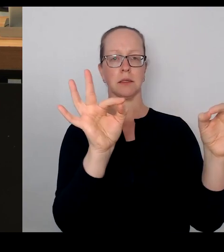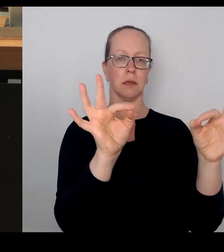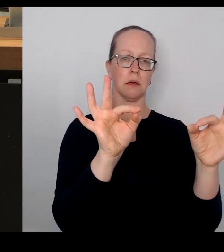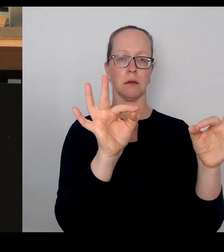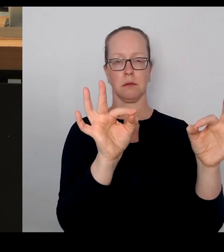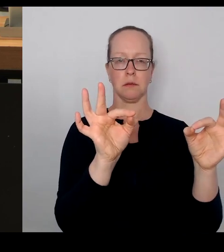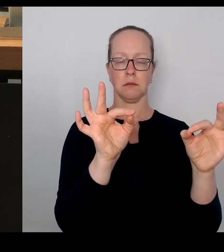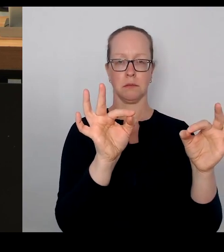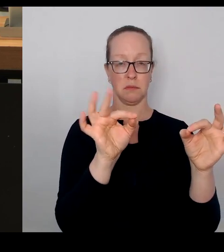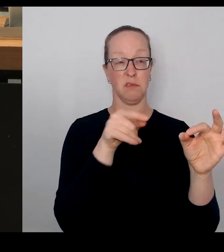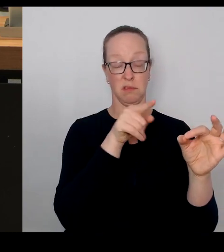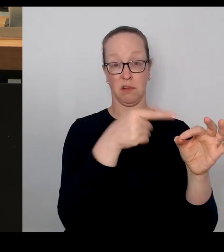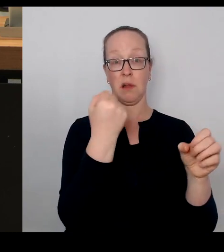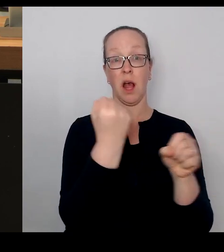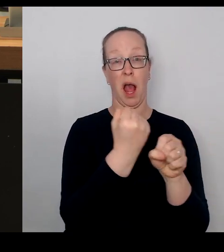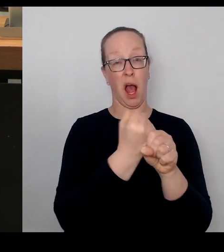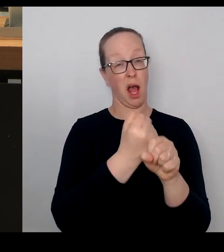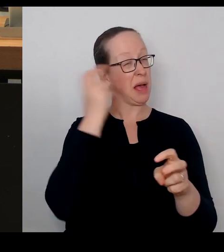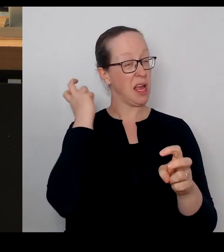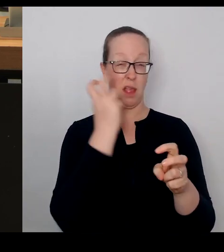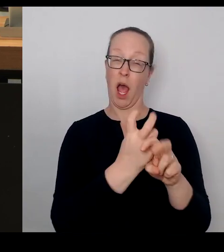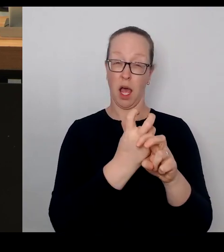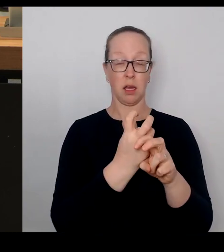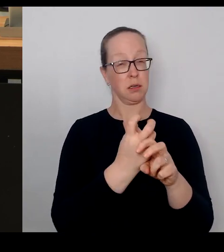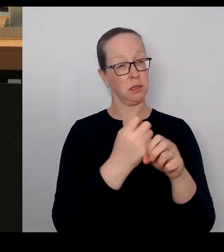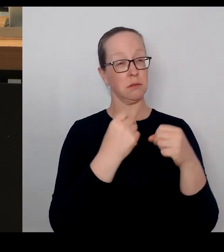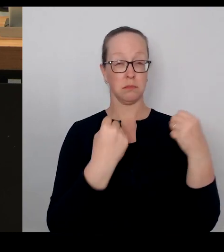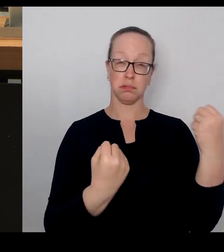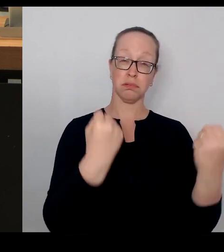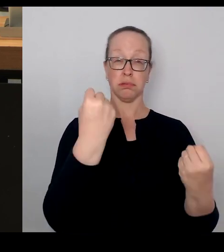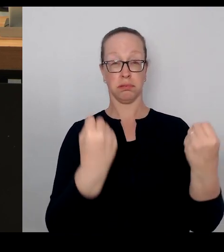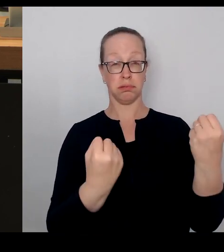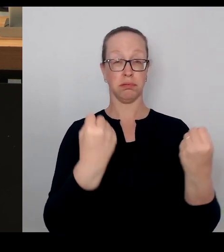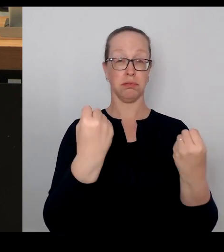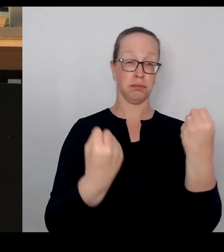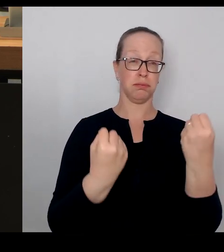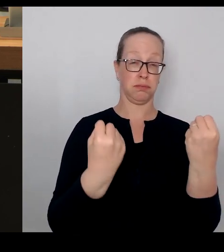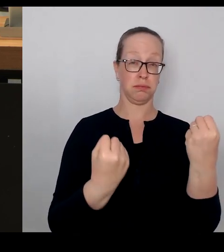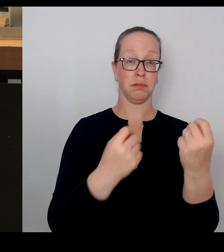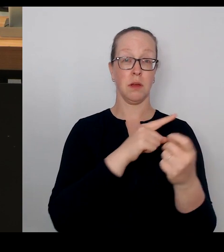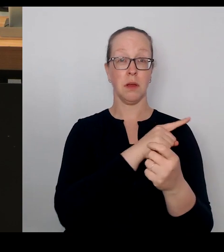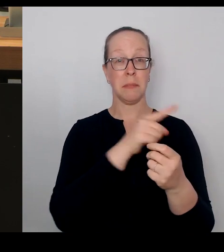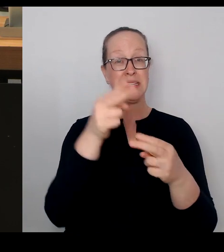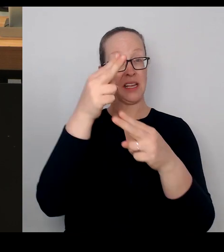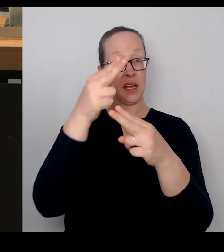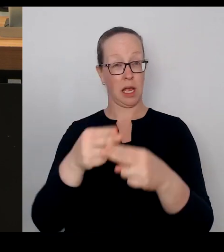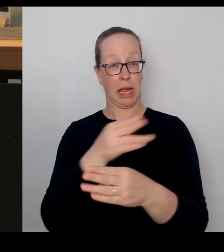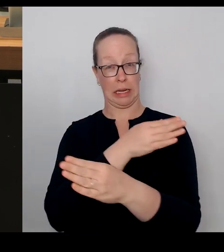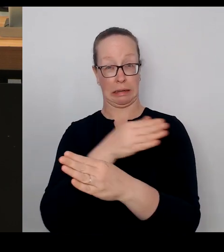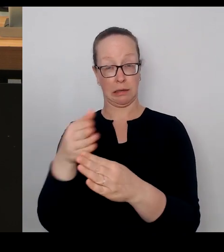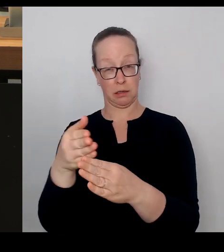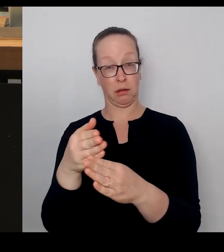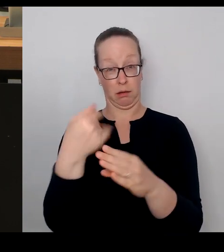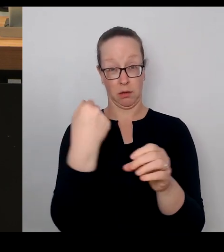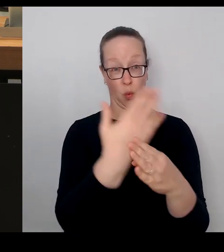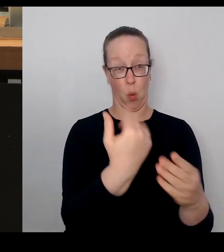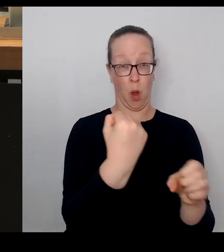und den wirklich dann auch bis zum Ende sozusagen auch mit mit mit Leidenschaft durchzuführen. Das ist Ihre Aufgabe,